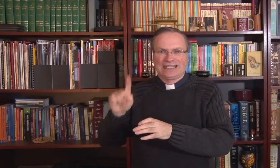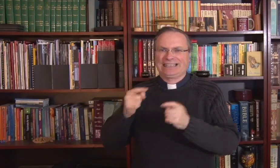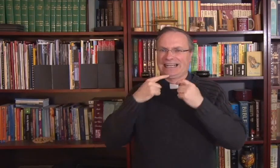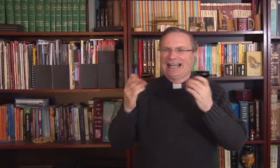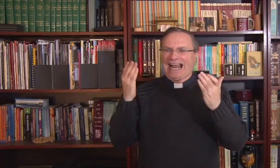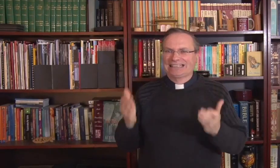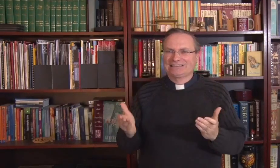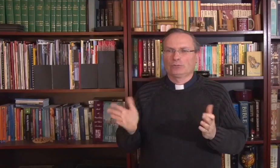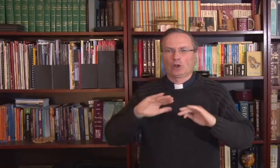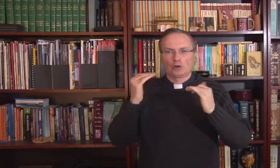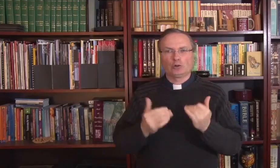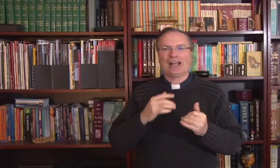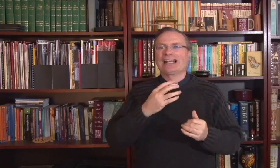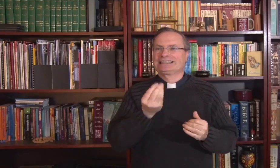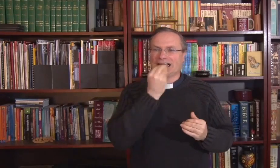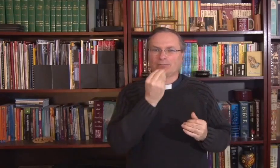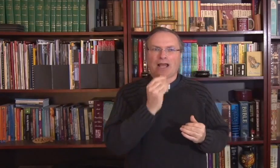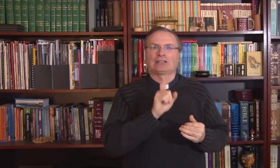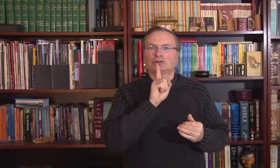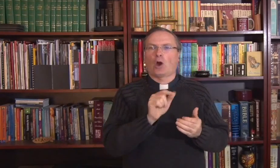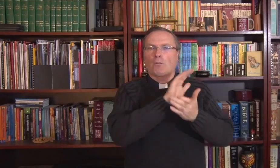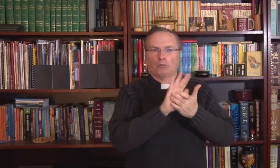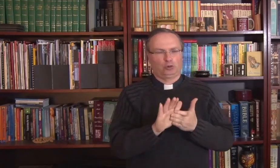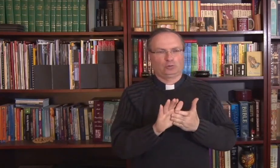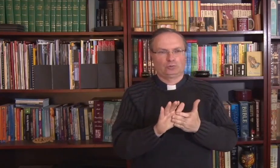Il déclarait ainsi que tous les aliments sont purs.